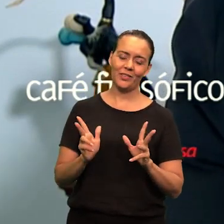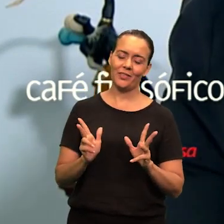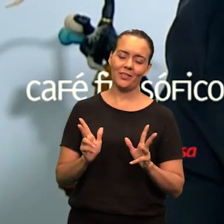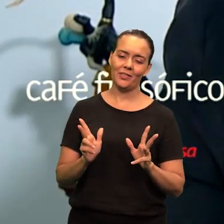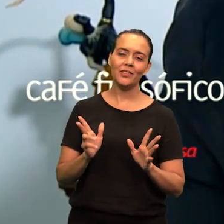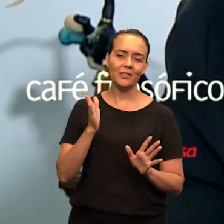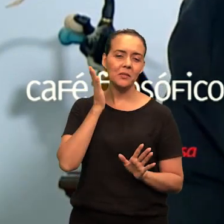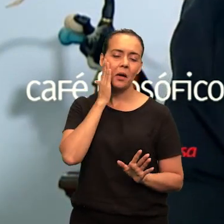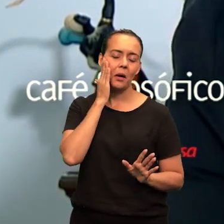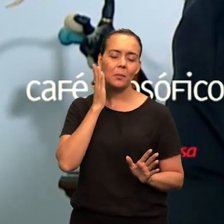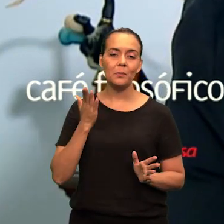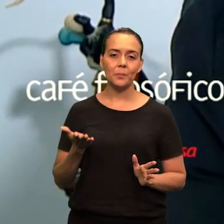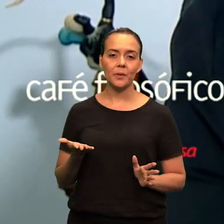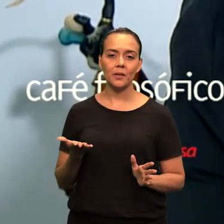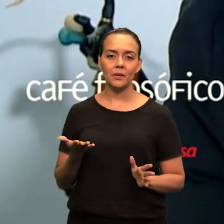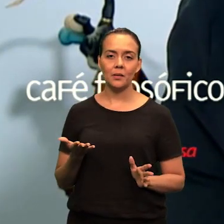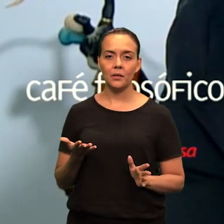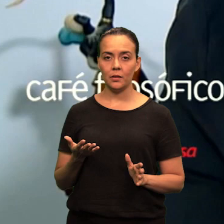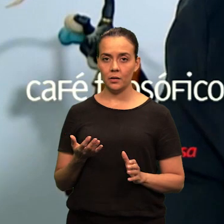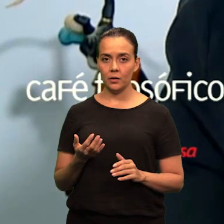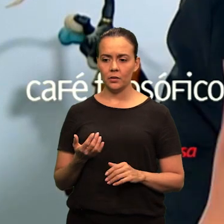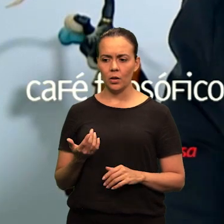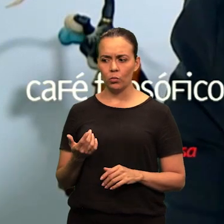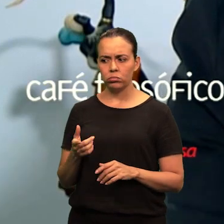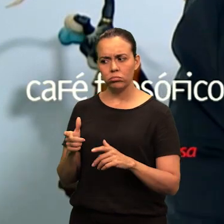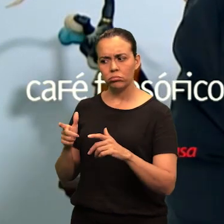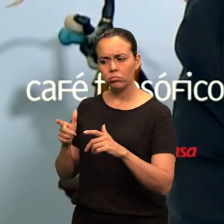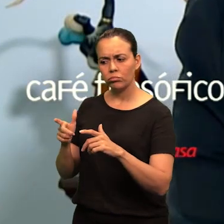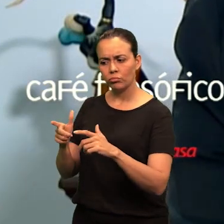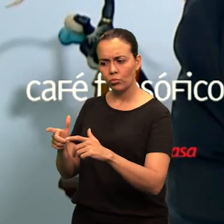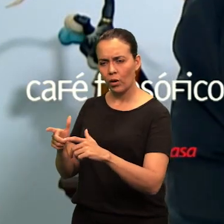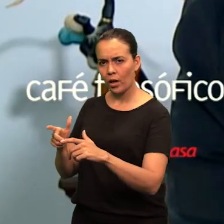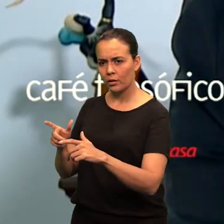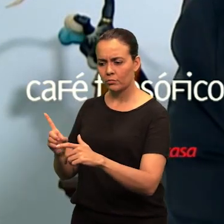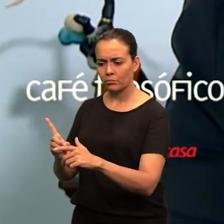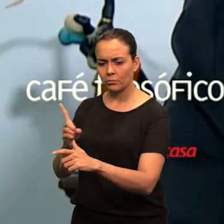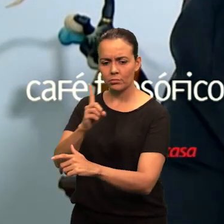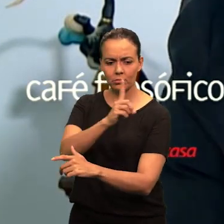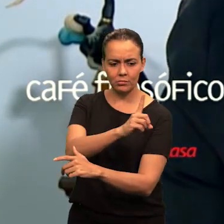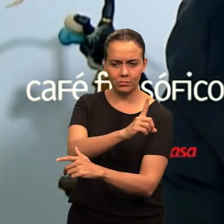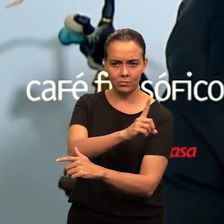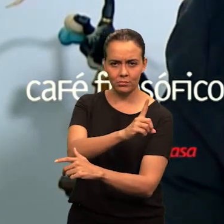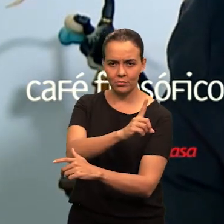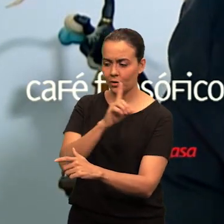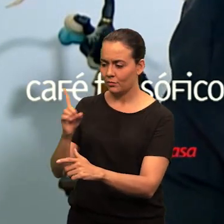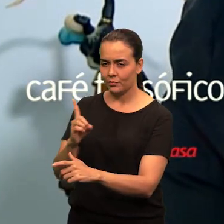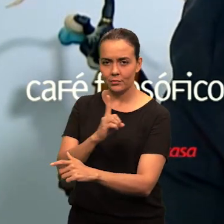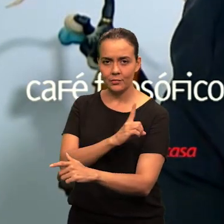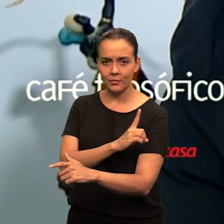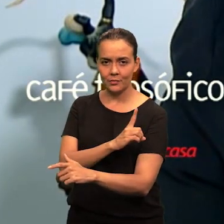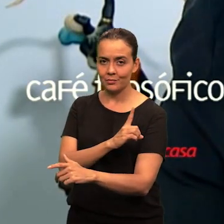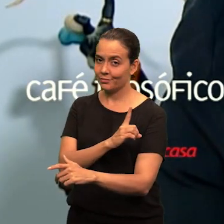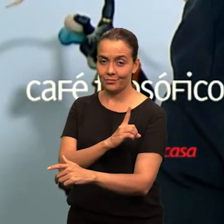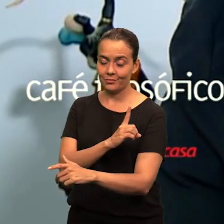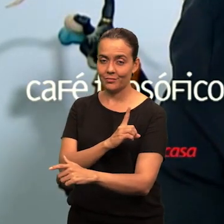concretamente falando, de ocuparem outros espaços que não sejam os lugares da subalternidade,